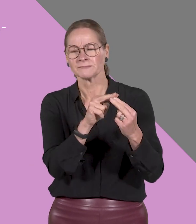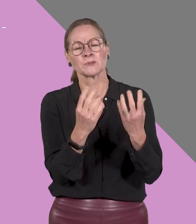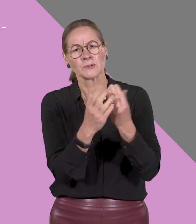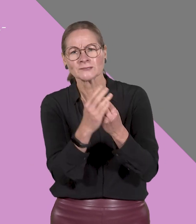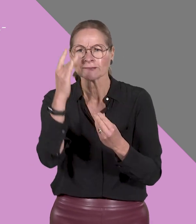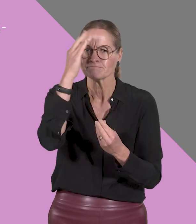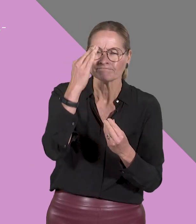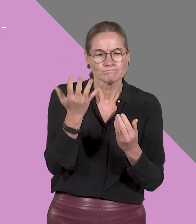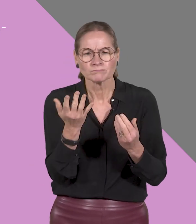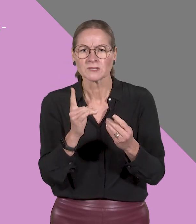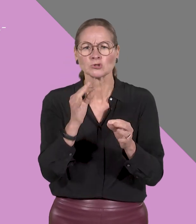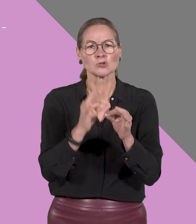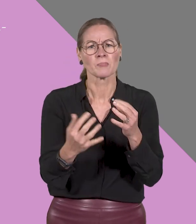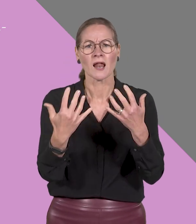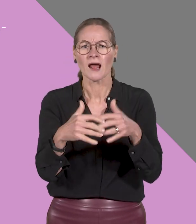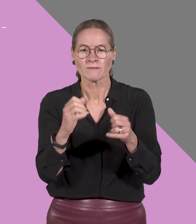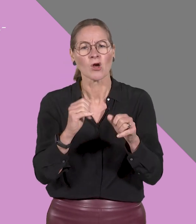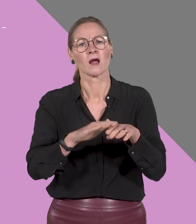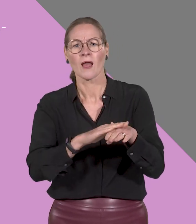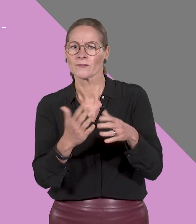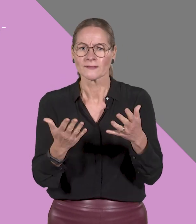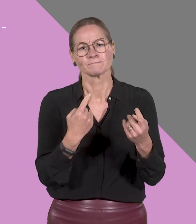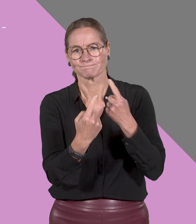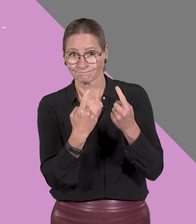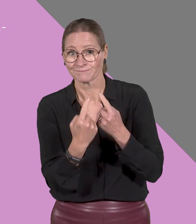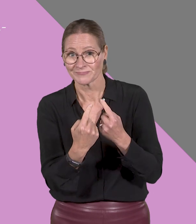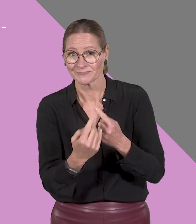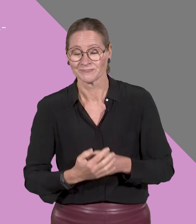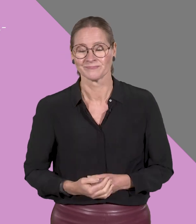niin mietitään sinulle sopiva laite käyttöön.